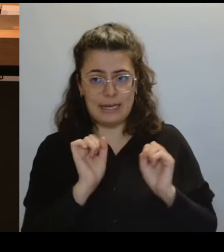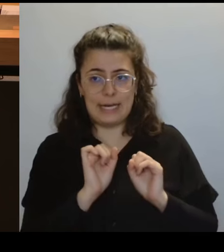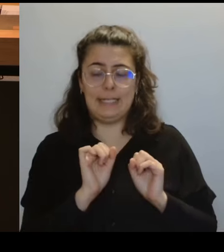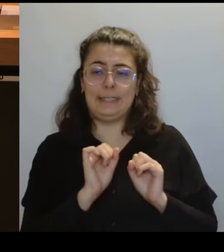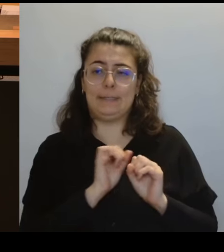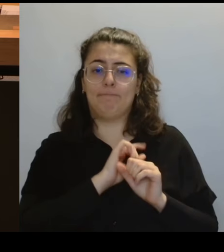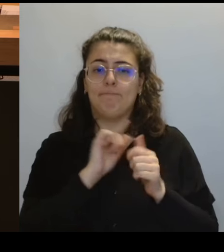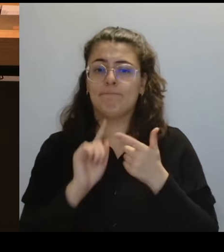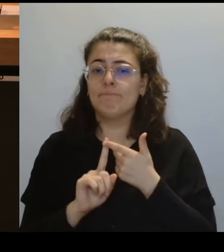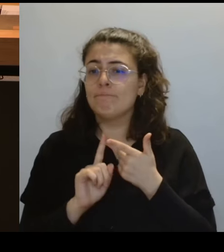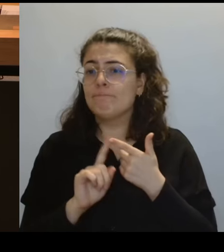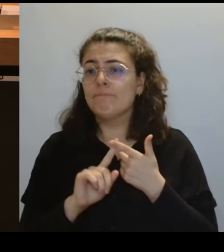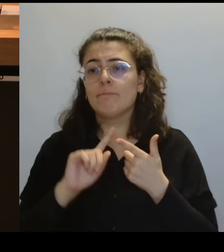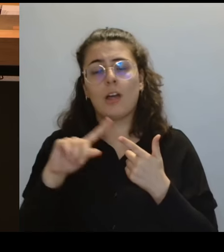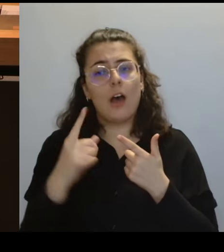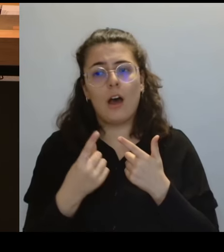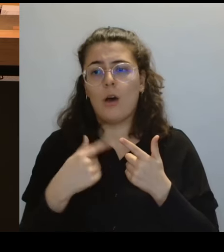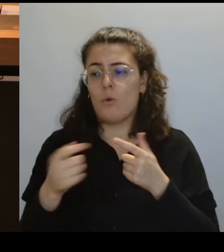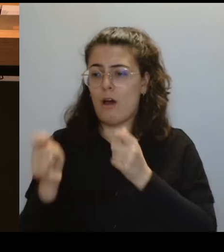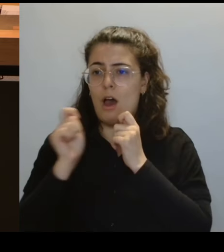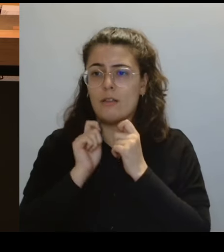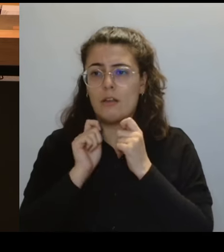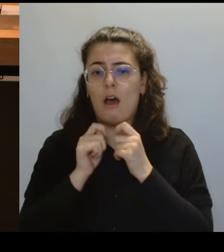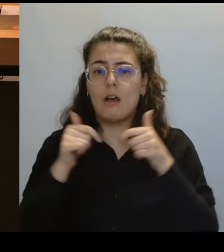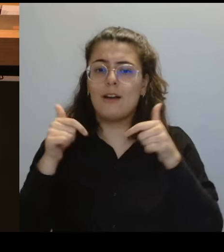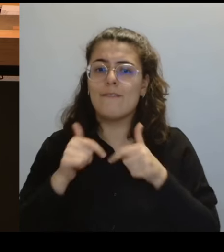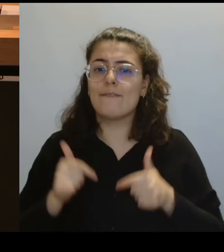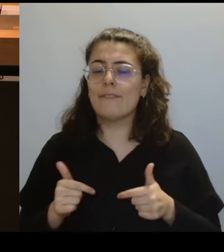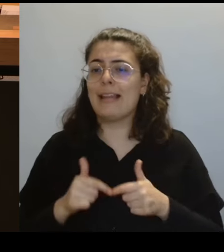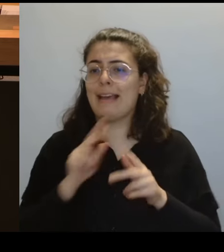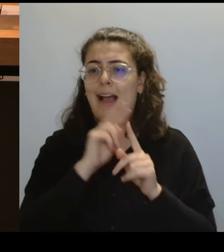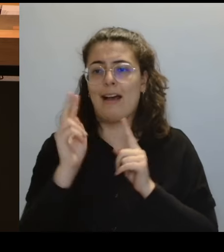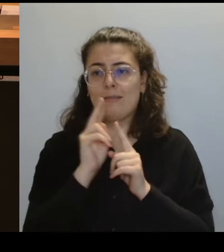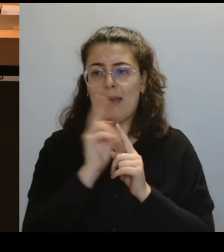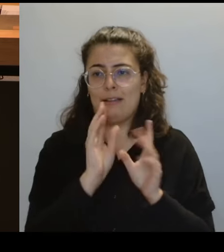in dem Antrag Pflegeaspekte und die Diskussion gibt es glaube ich seit 20